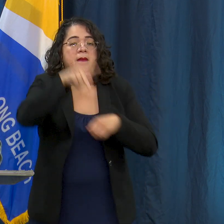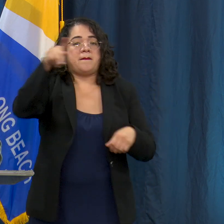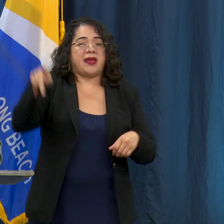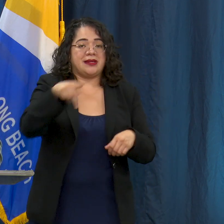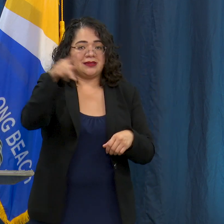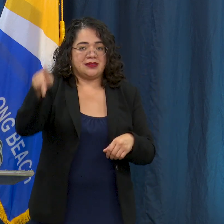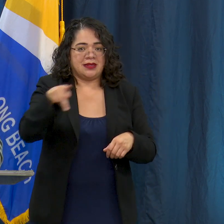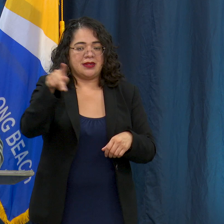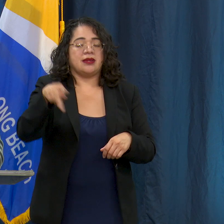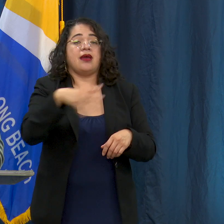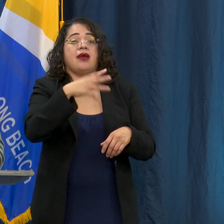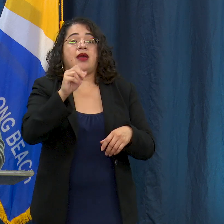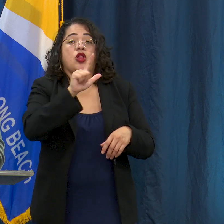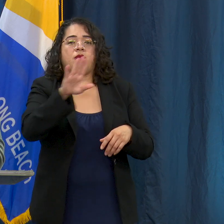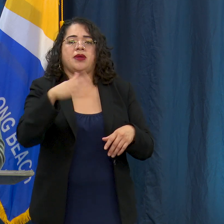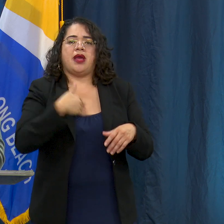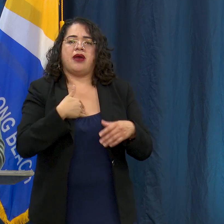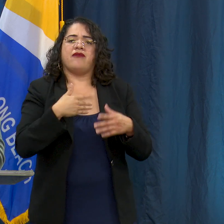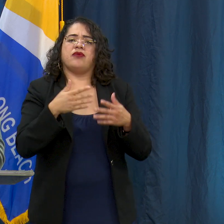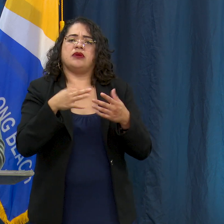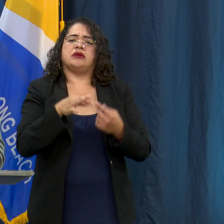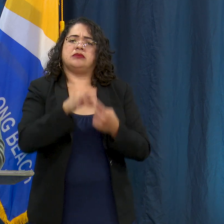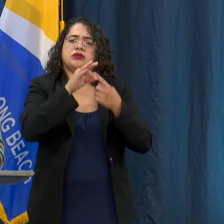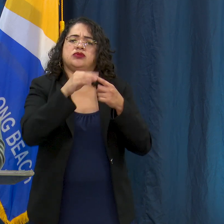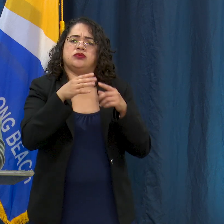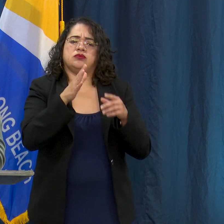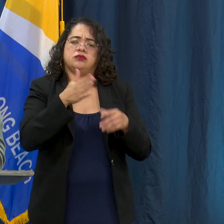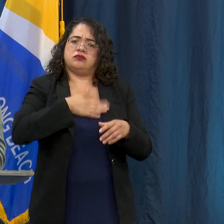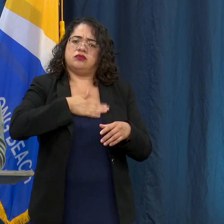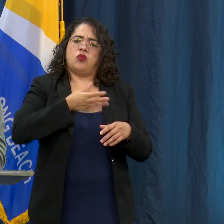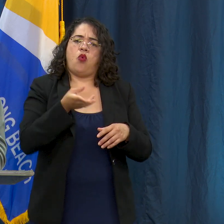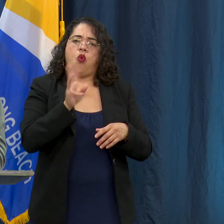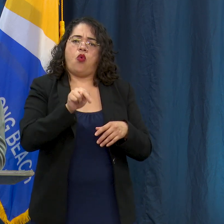trabajando estrecho meant a union folk a regional de nuestra respuesta desde que